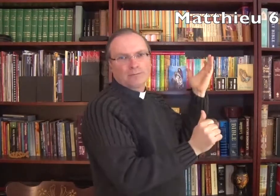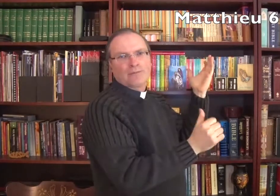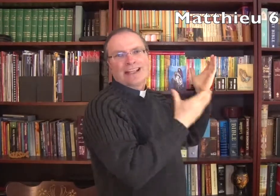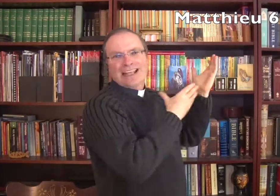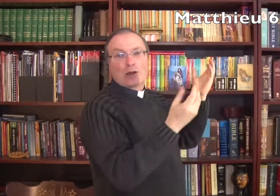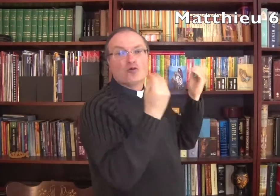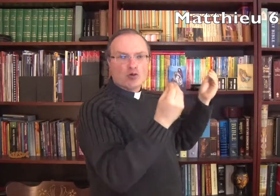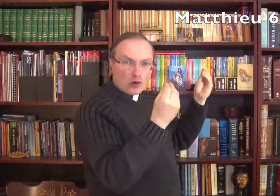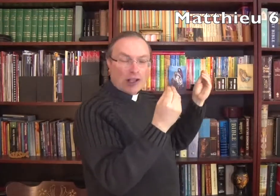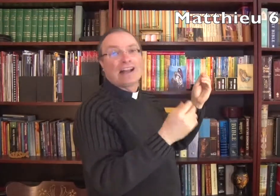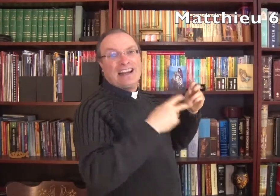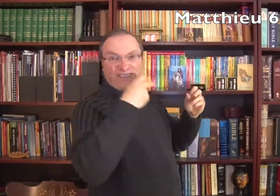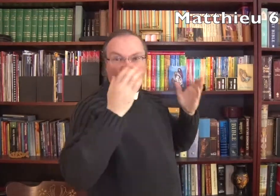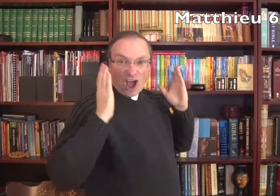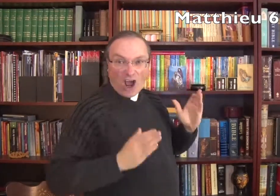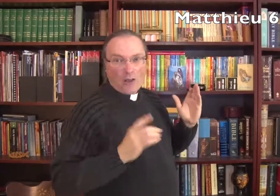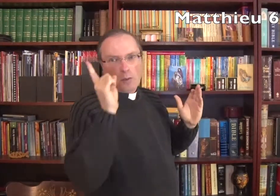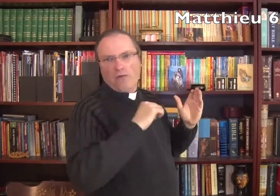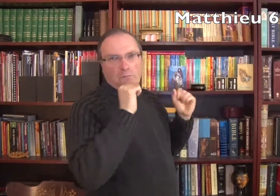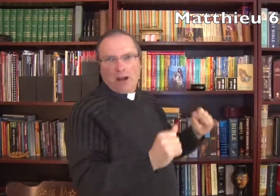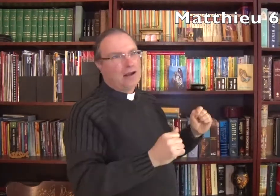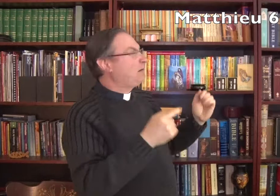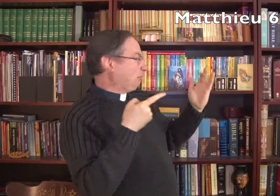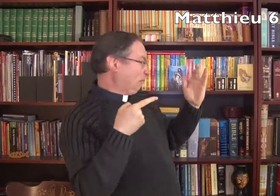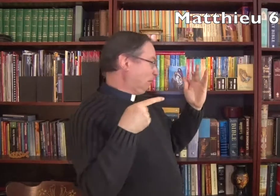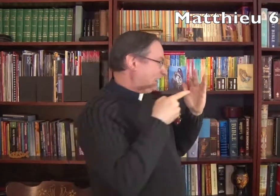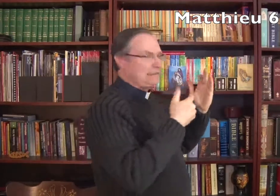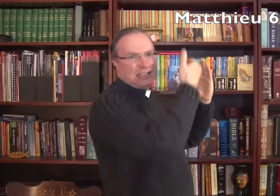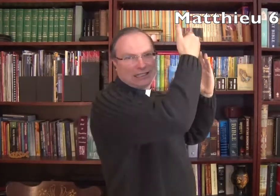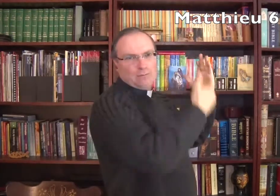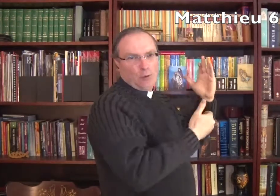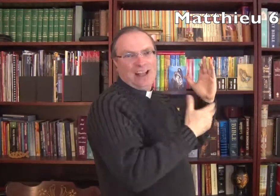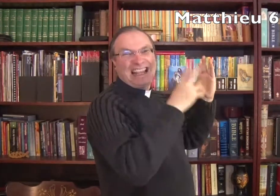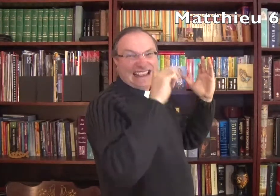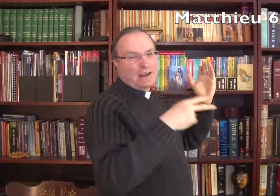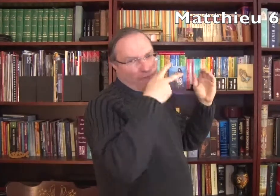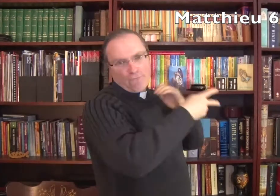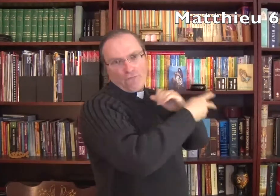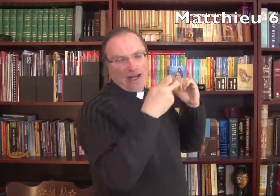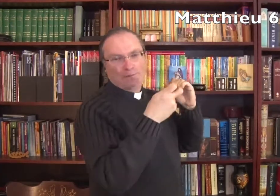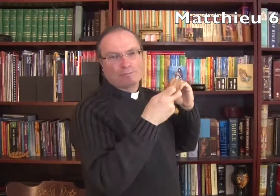et où les voleurs ne peuvent pas percer les murs ni voler!